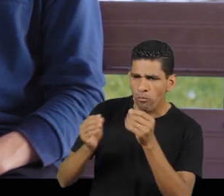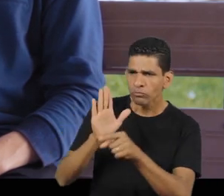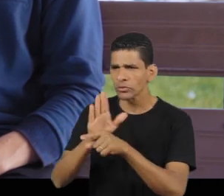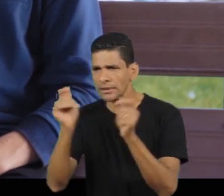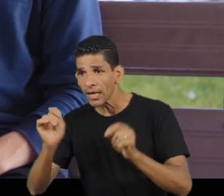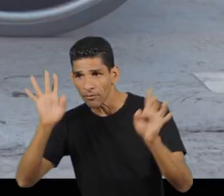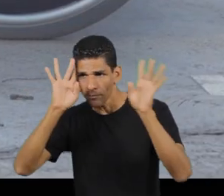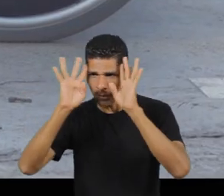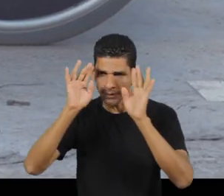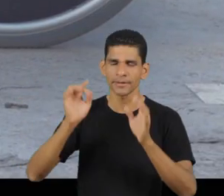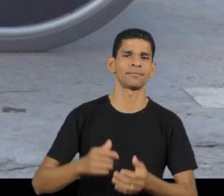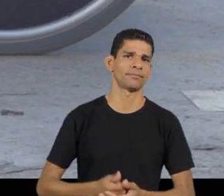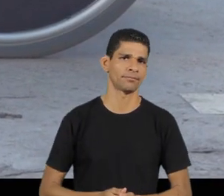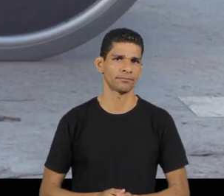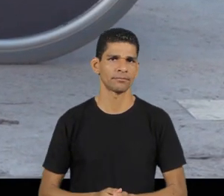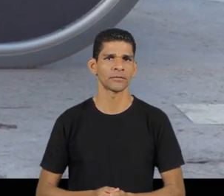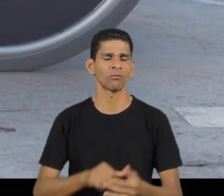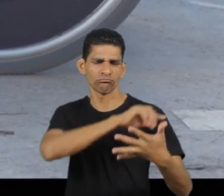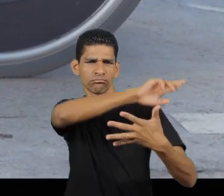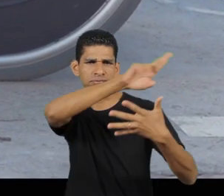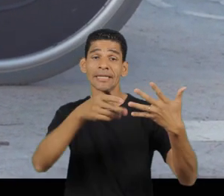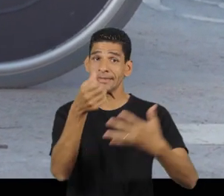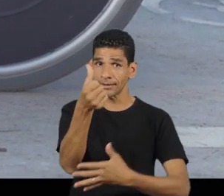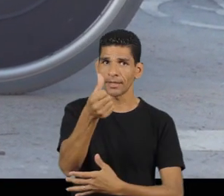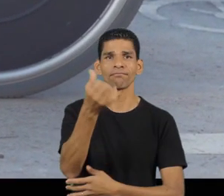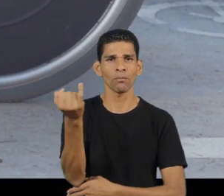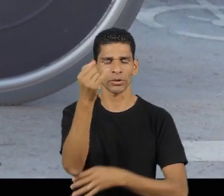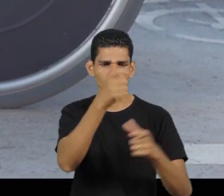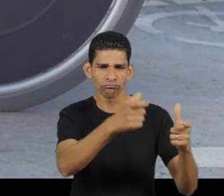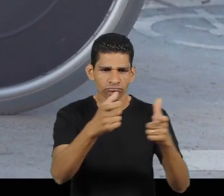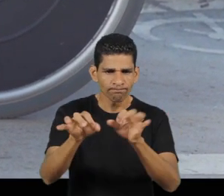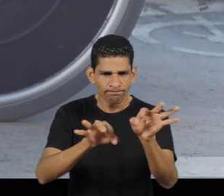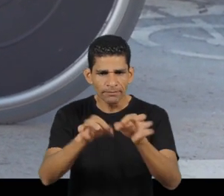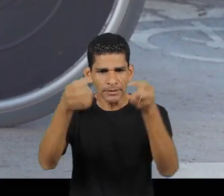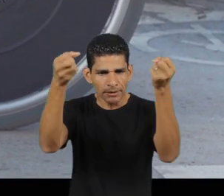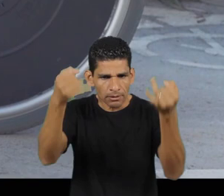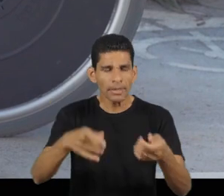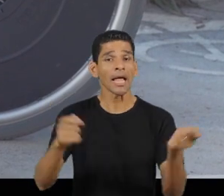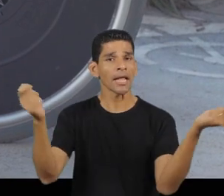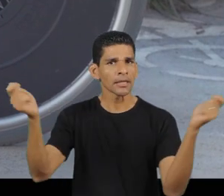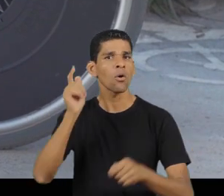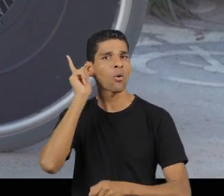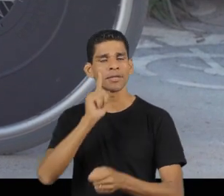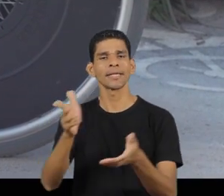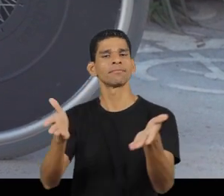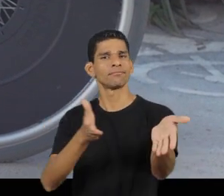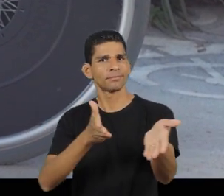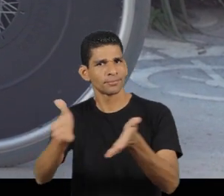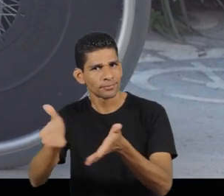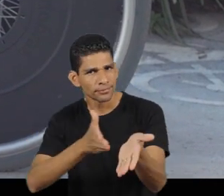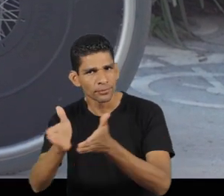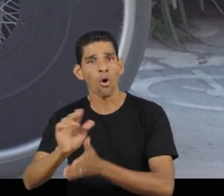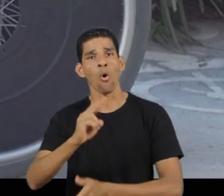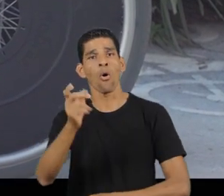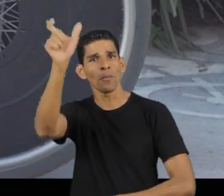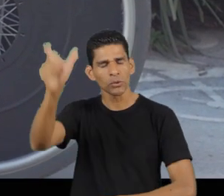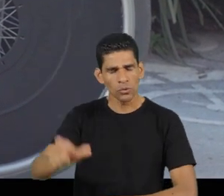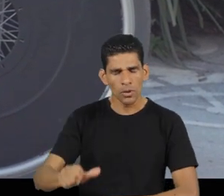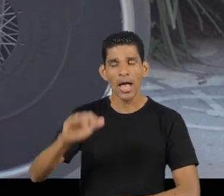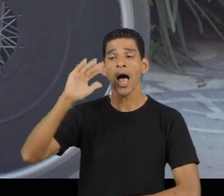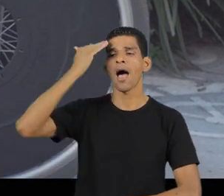em relação a quem possui deficiência. Então essas seis esferas, que buscam permitir ou que